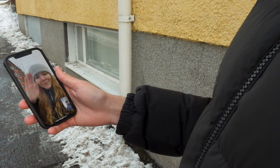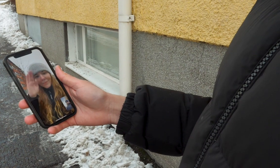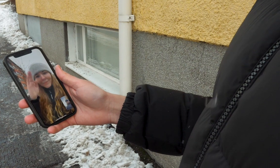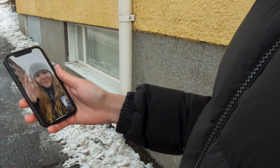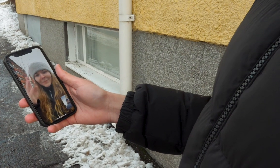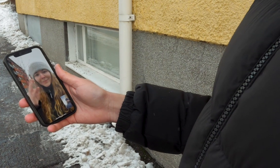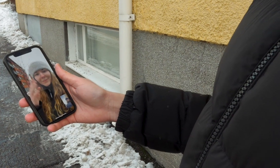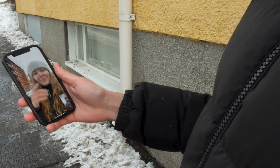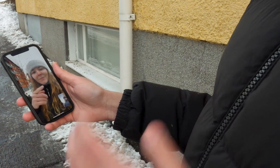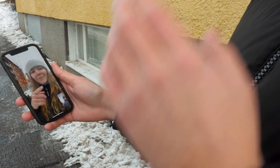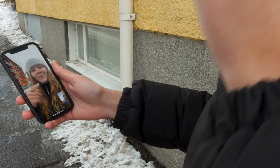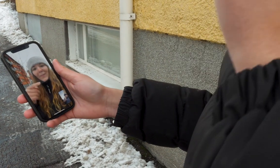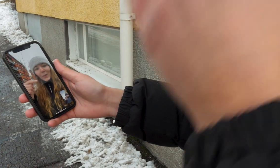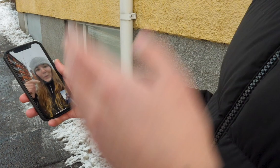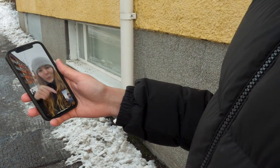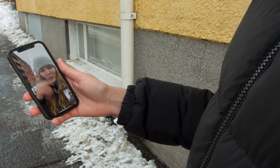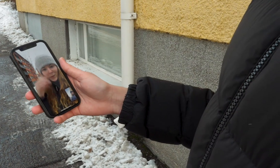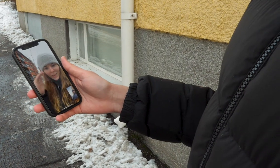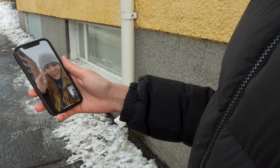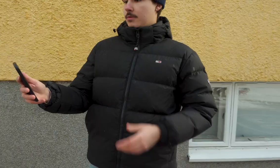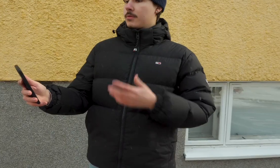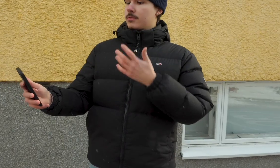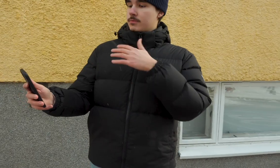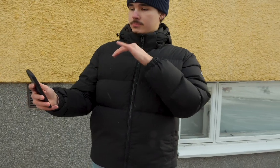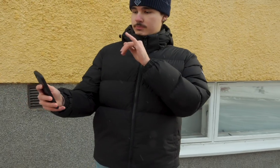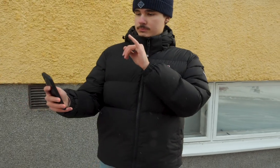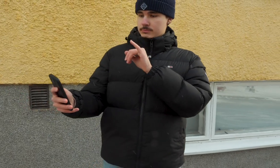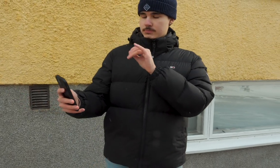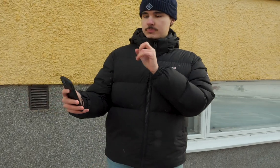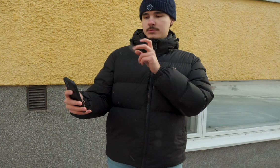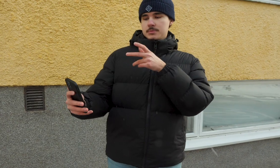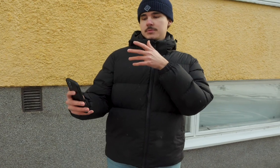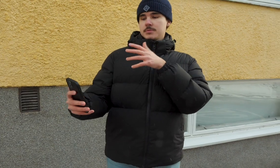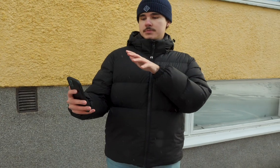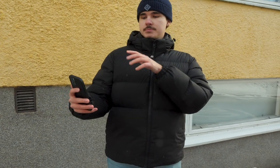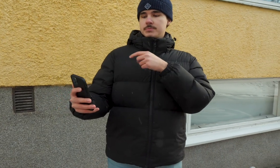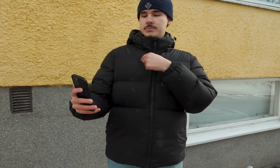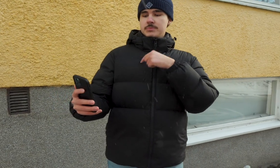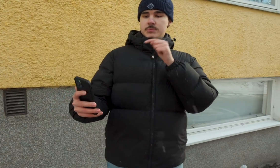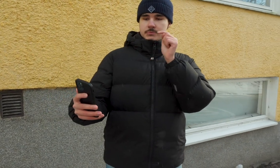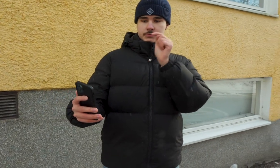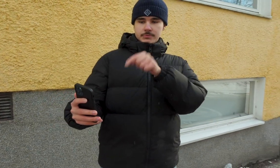Moi, olithan sä tulossa illalla? Okei selvä, mä tuun sinne.